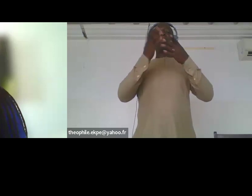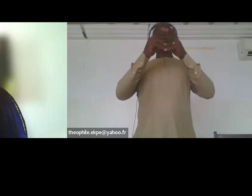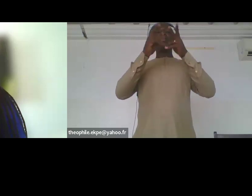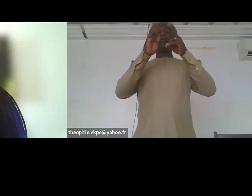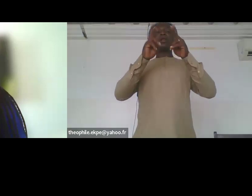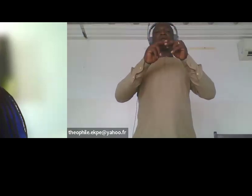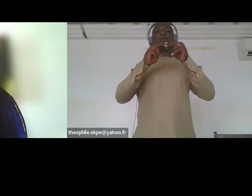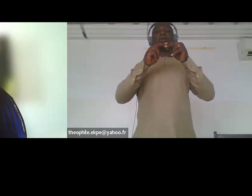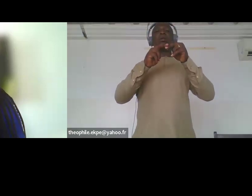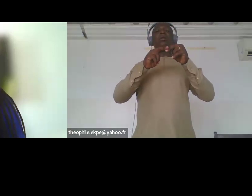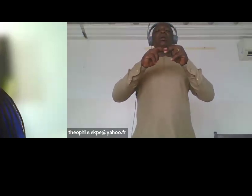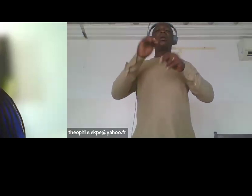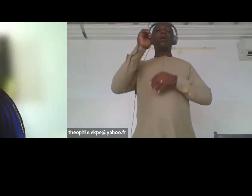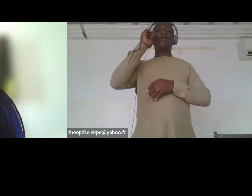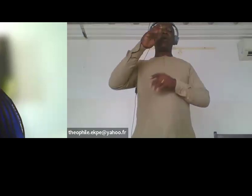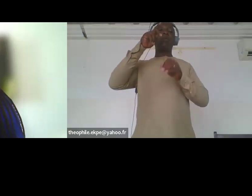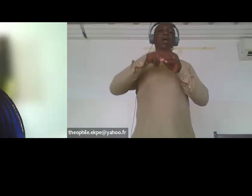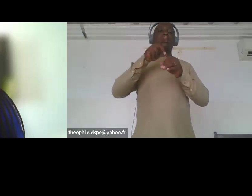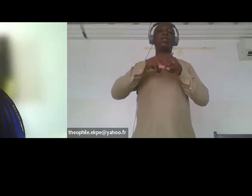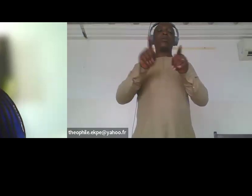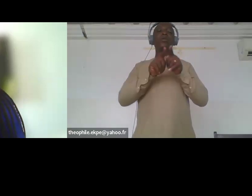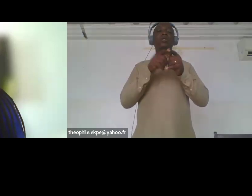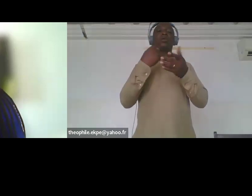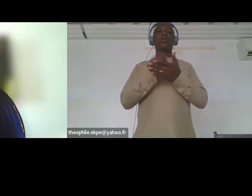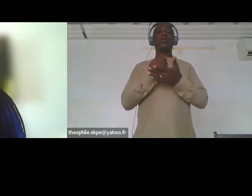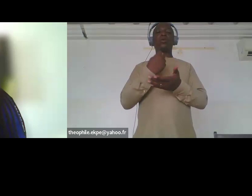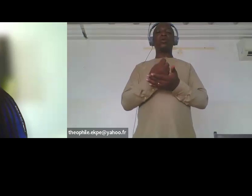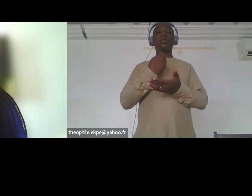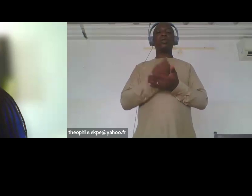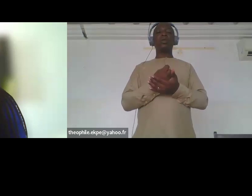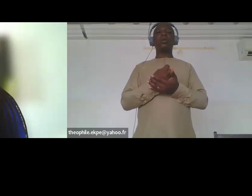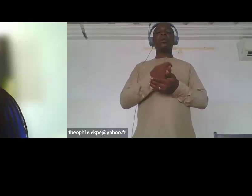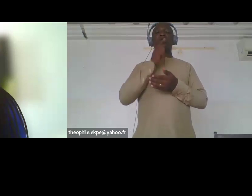les femmes participent aussi au tontin qui sont une mise en commun d'argent